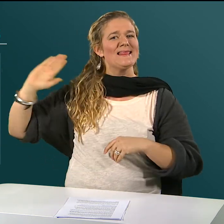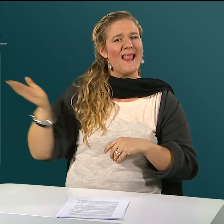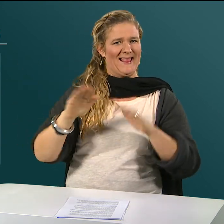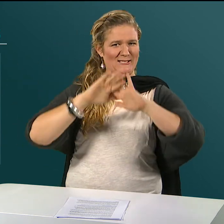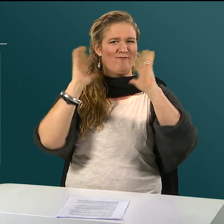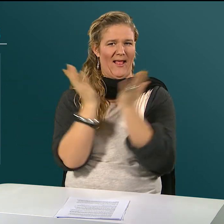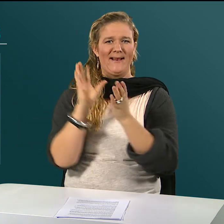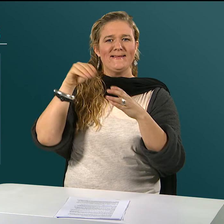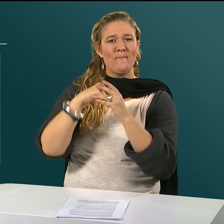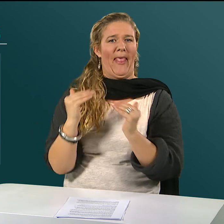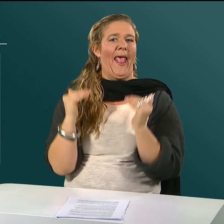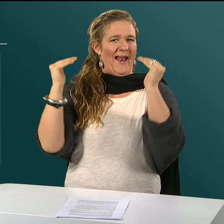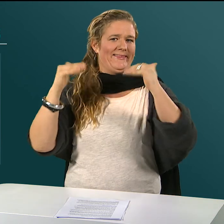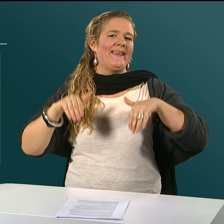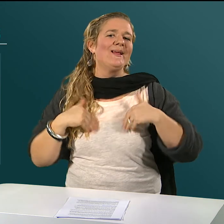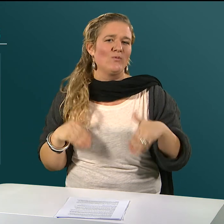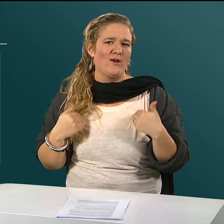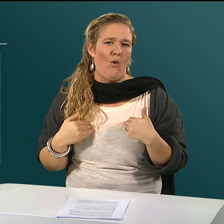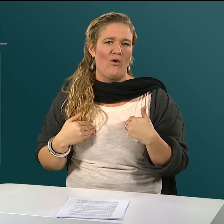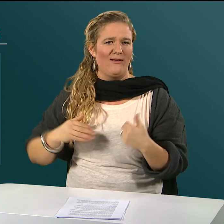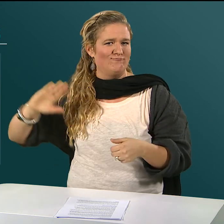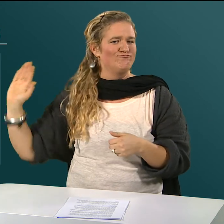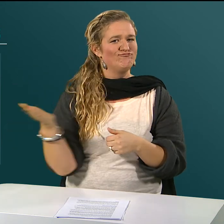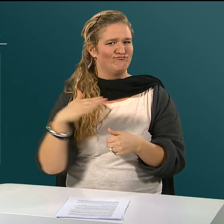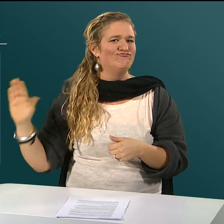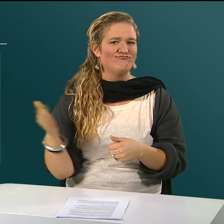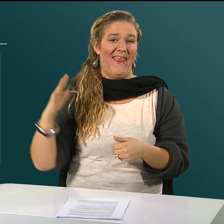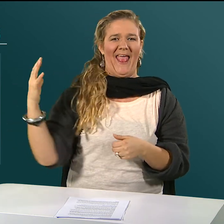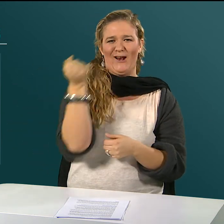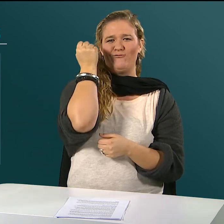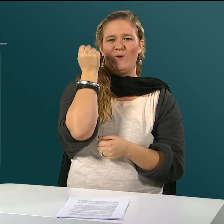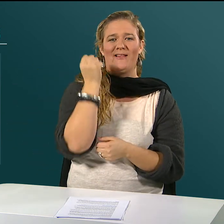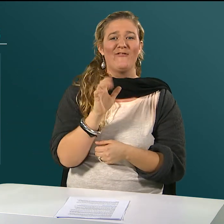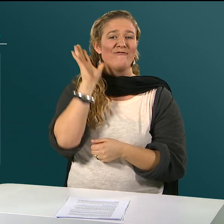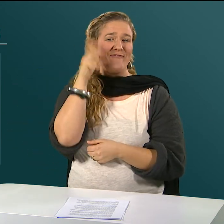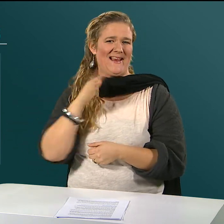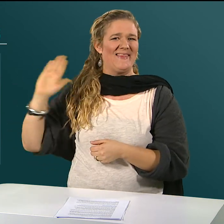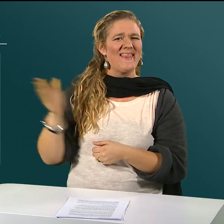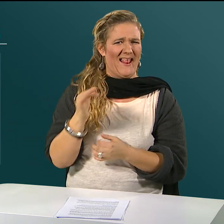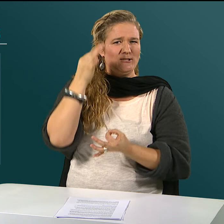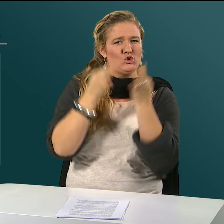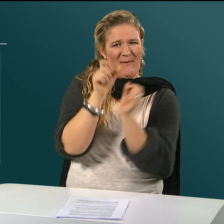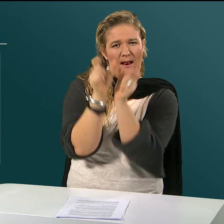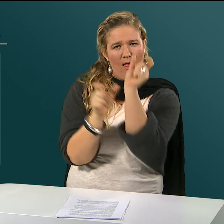konnte sich seinen Lebenstraum; bei der Spitze der Tennis Welt dabei zu sein, genauer bei den Elite-Junioren, erfüllen.